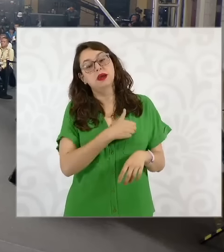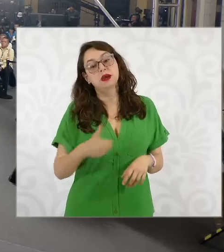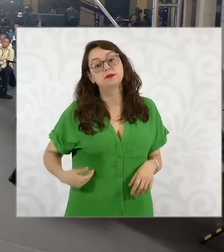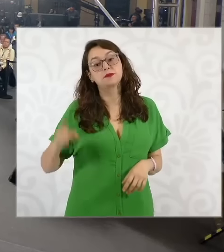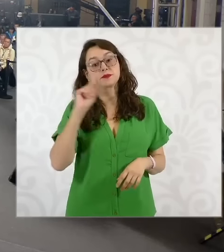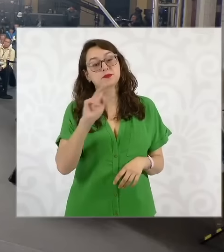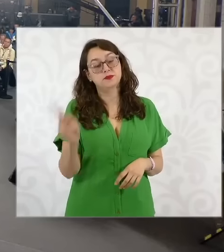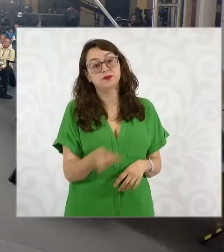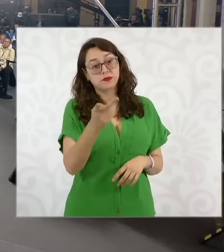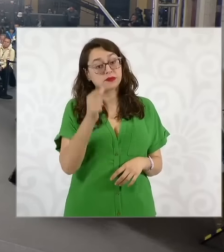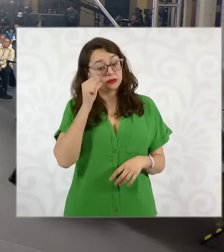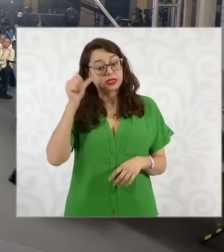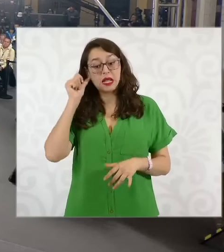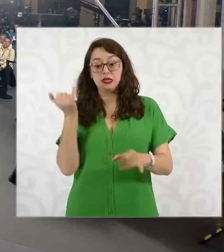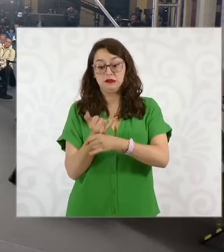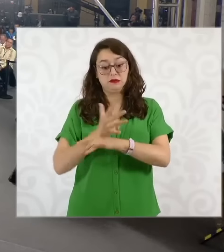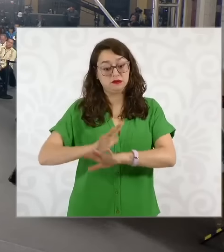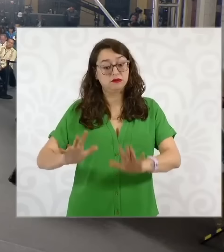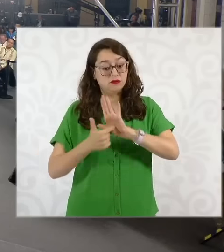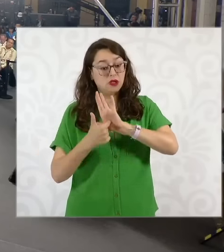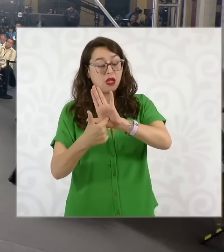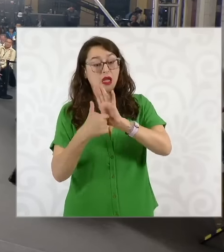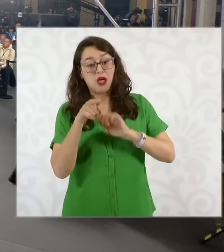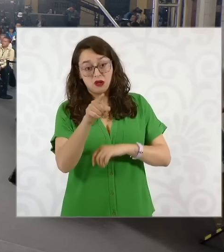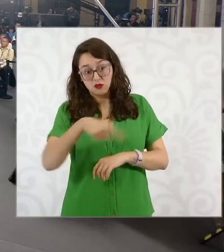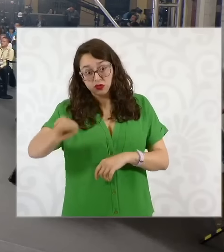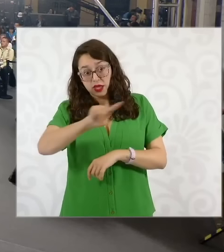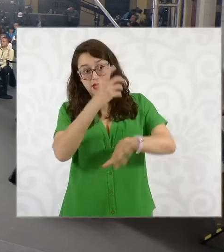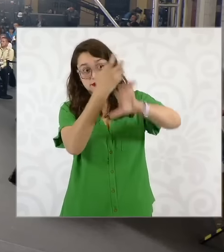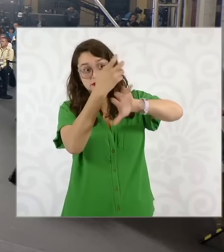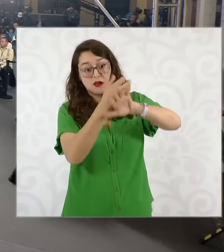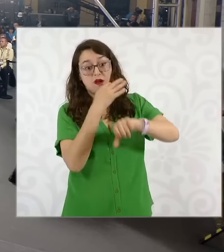diplomática a Estados Unidos por esta situación o o si hay un instrumento jurídico hoy la Fiscalía